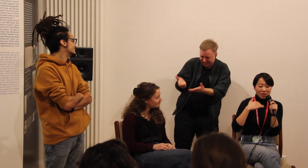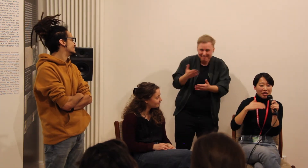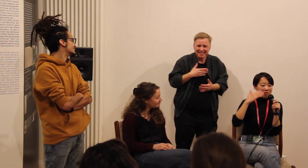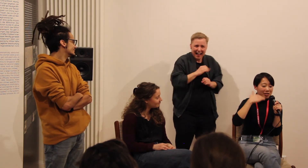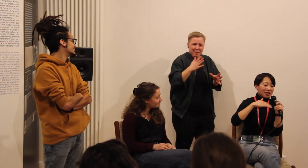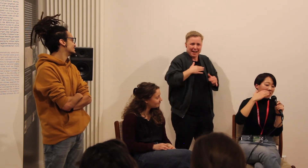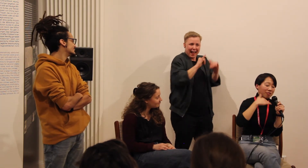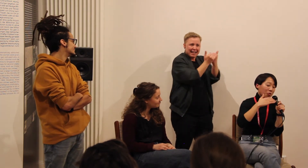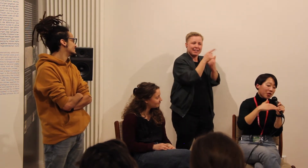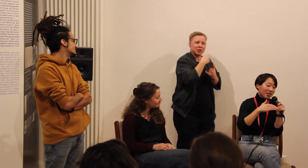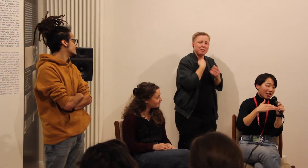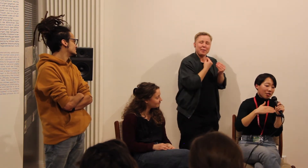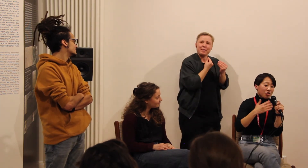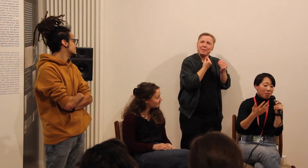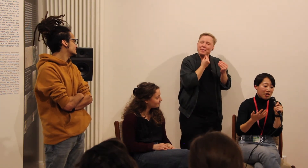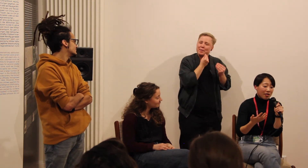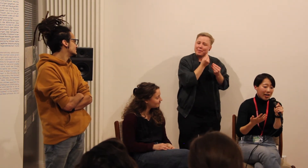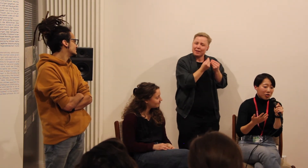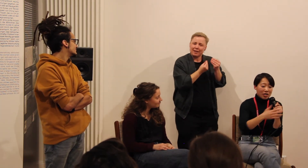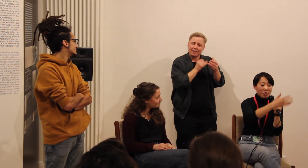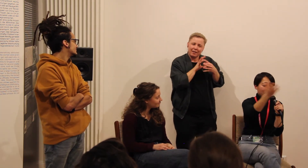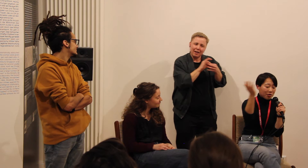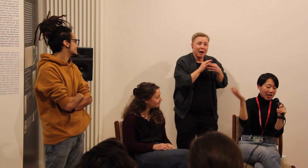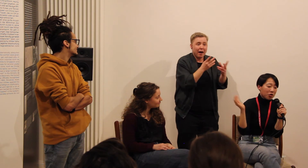Für mich sind ihre tauben Stimmen vielleicht keine Sprache,